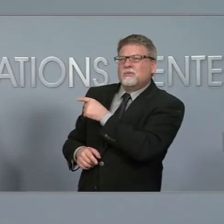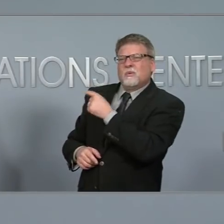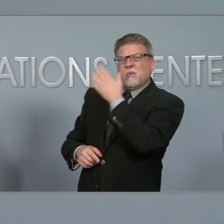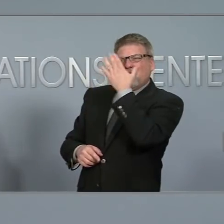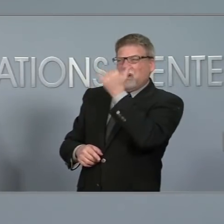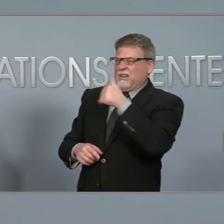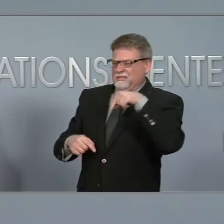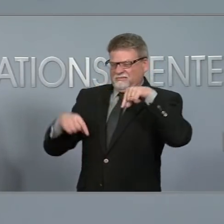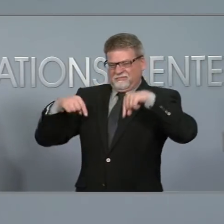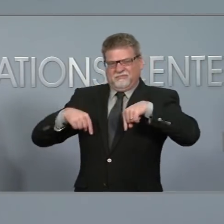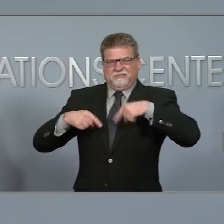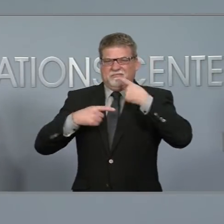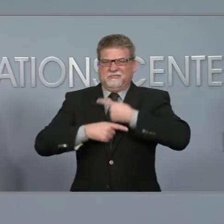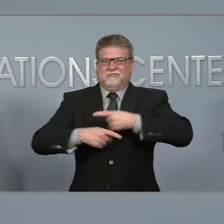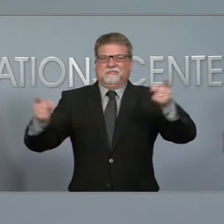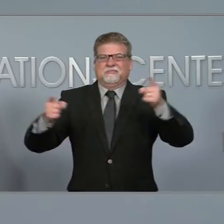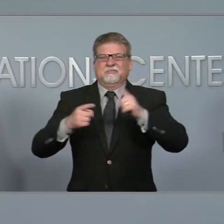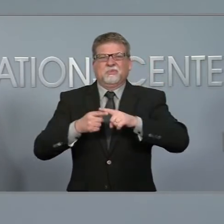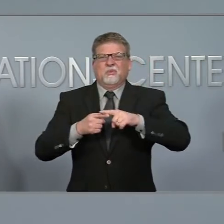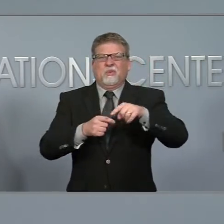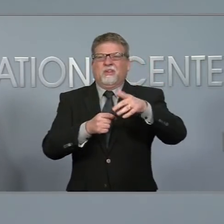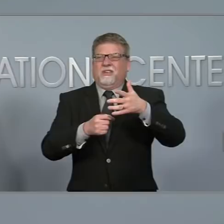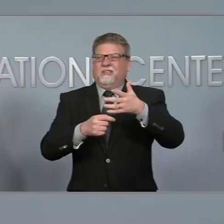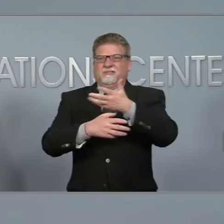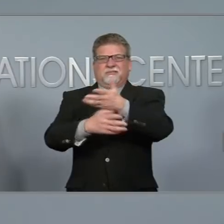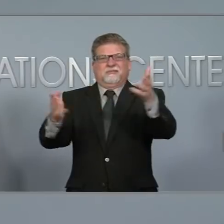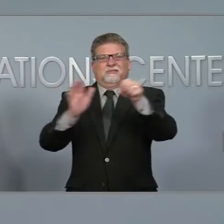es que lo prueban, y lo veo pero ciertamente, tengo